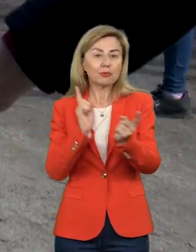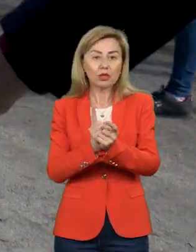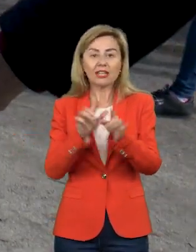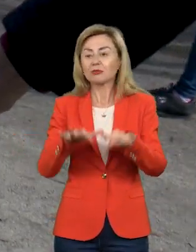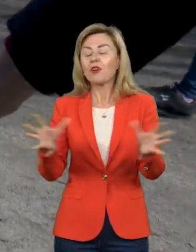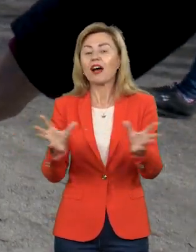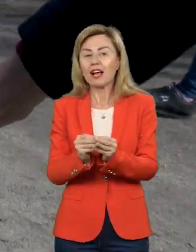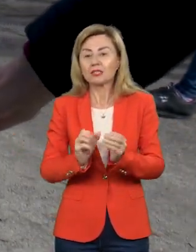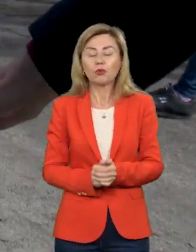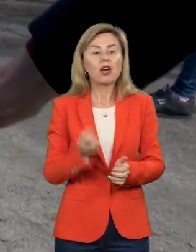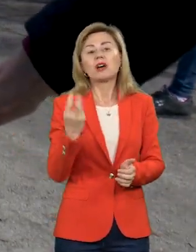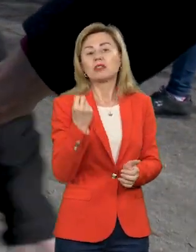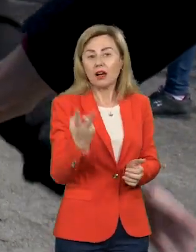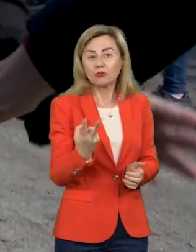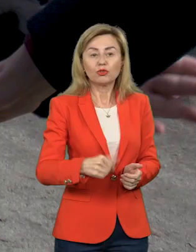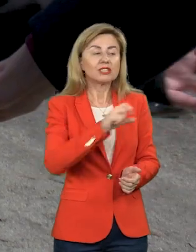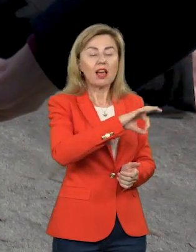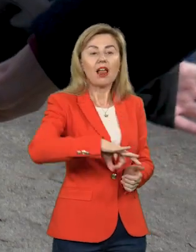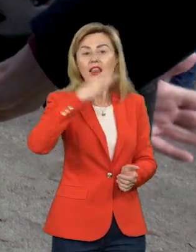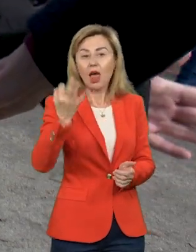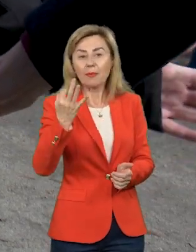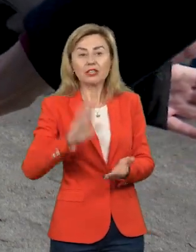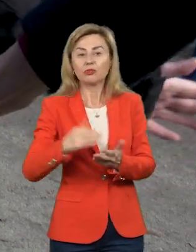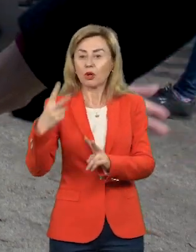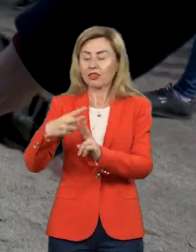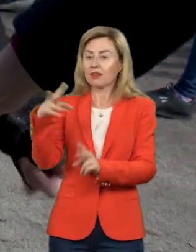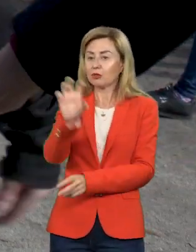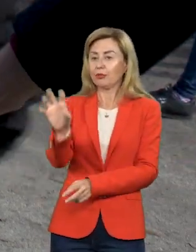Tak, lepiej jest, niż tylko siedzieć przed telewizorem i oglądać jakieś bzdety.